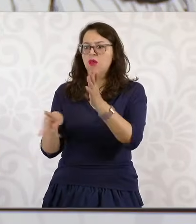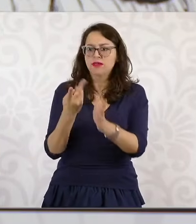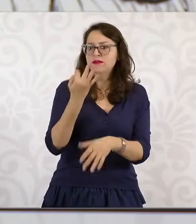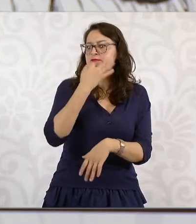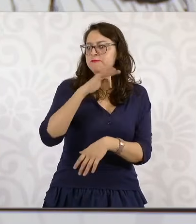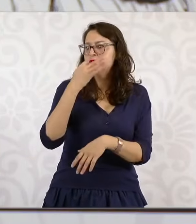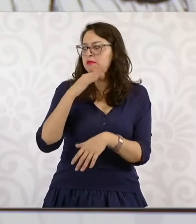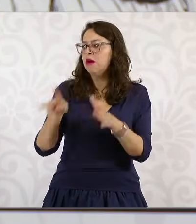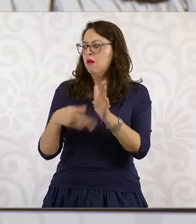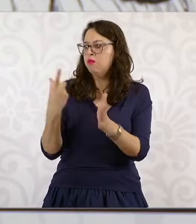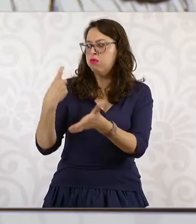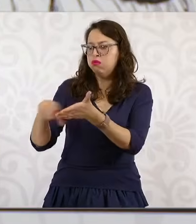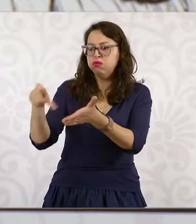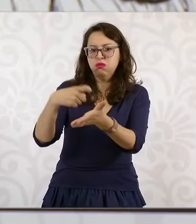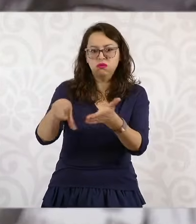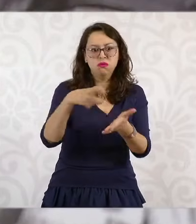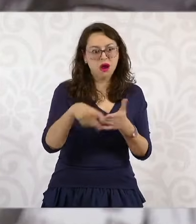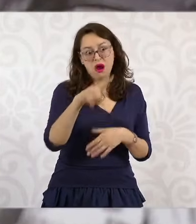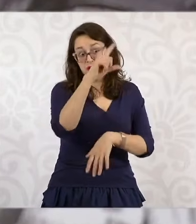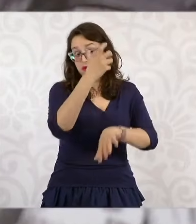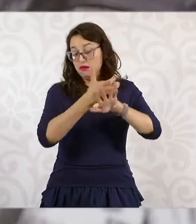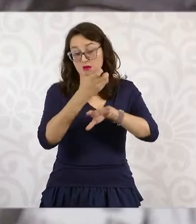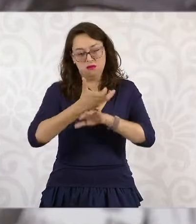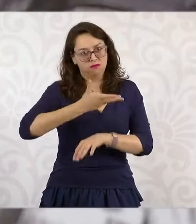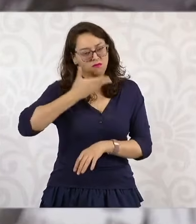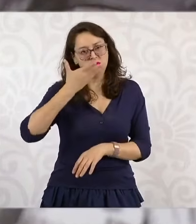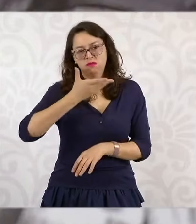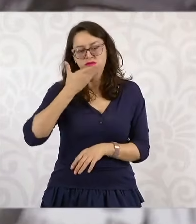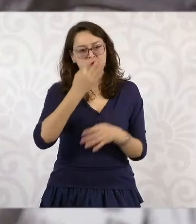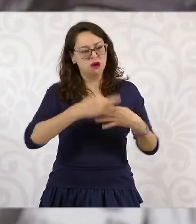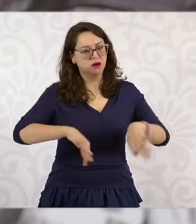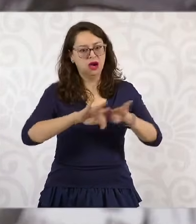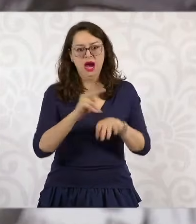etcétera, etcétera. Eso para el consumo americano es muy importante. Y les podría